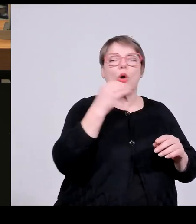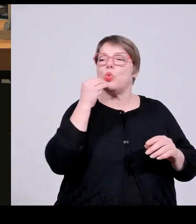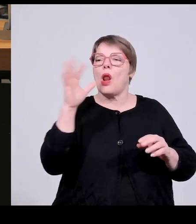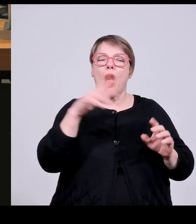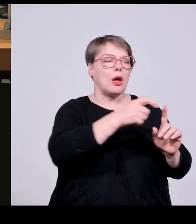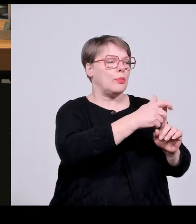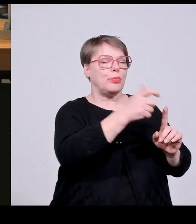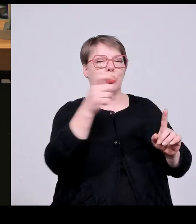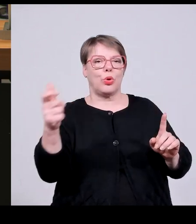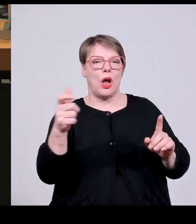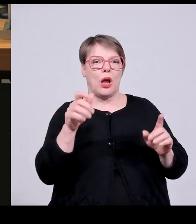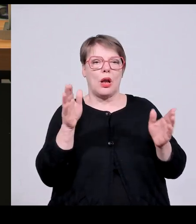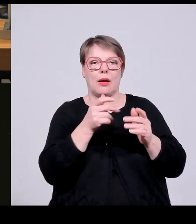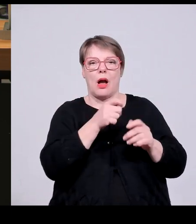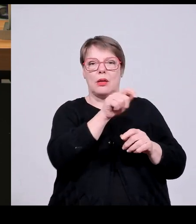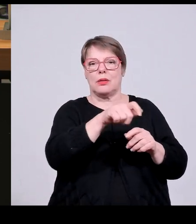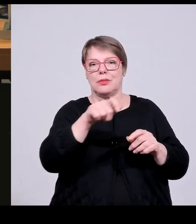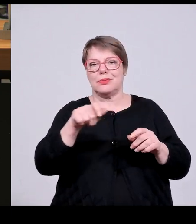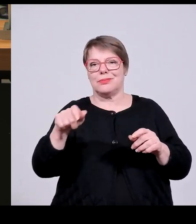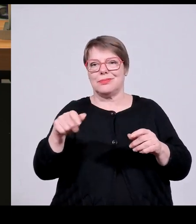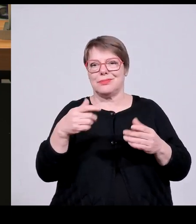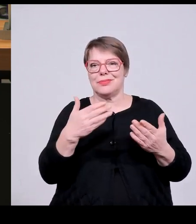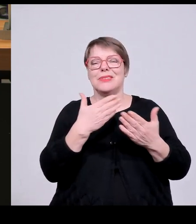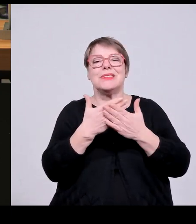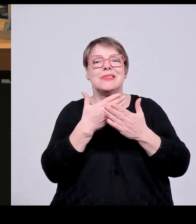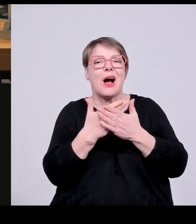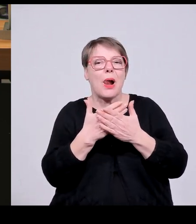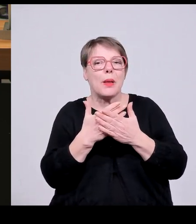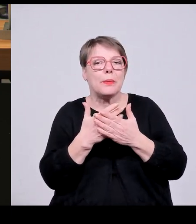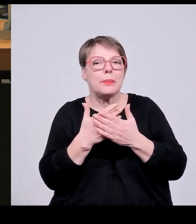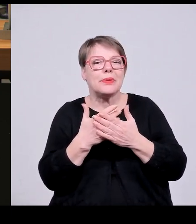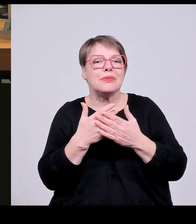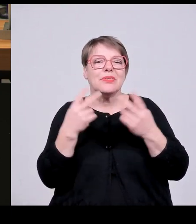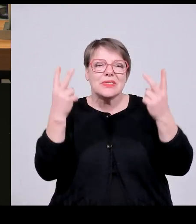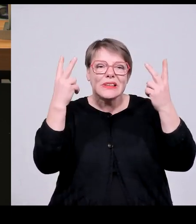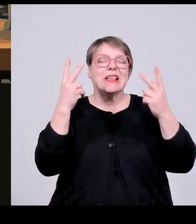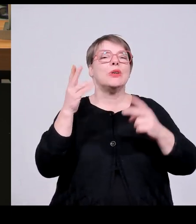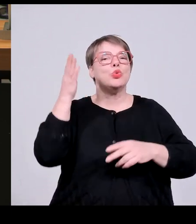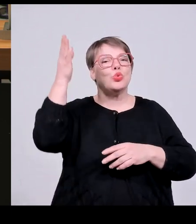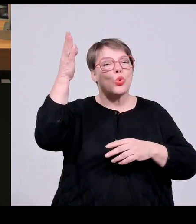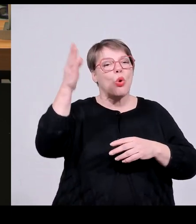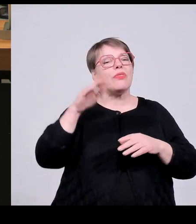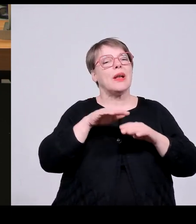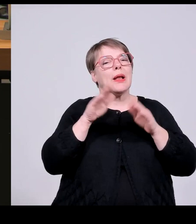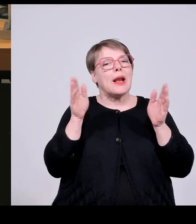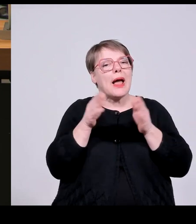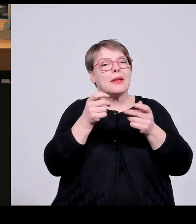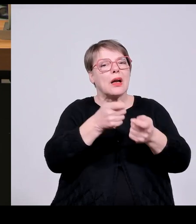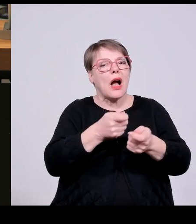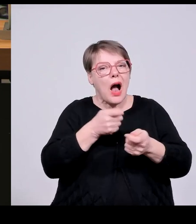ihrer ökologischen Funktion zu stärken, diese Räume auch auf Dauer zu bewahren, soweit es eben geht.